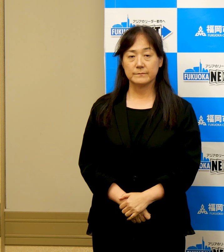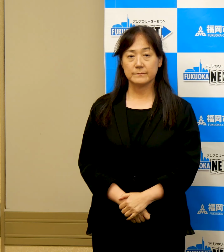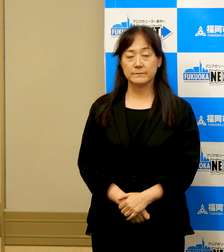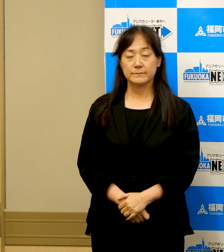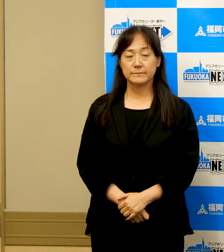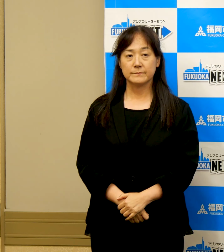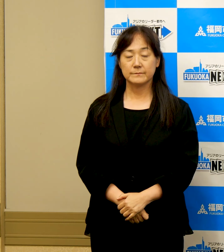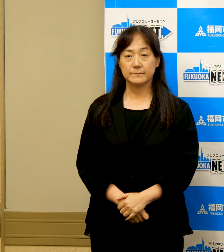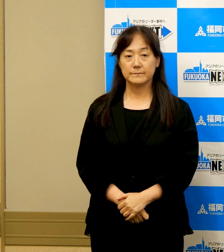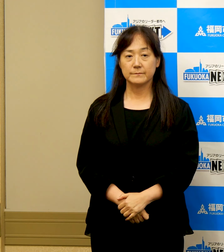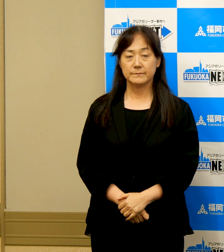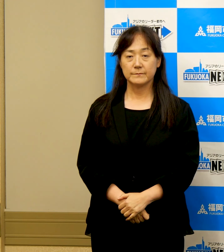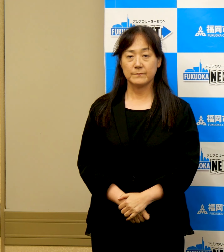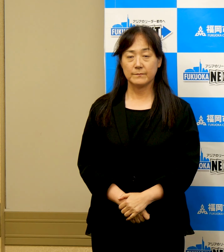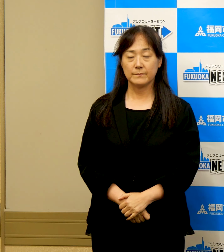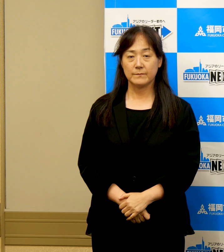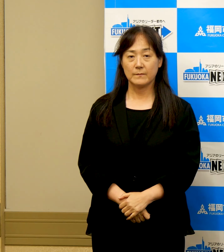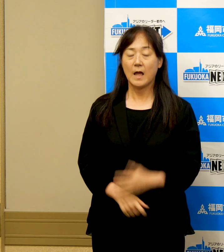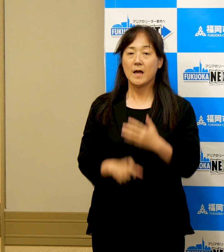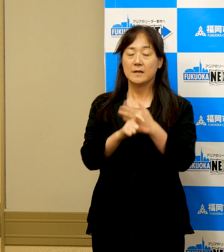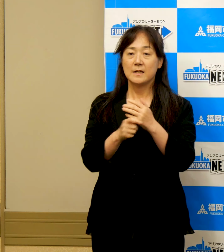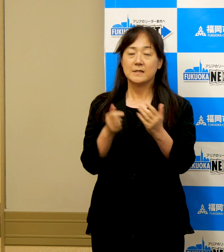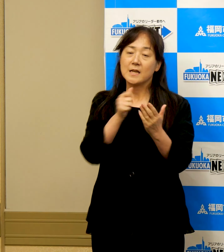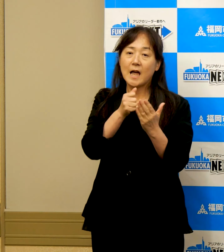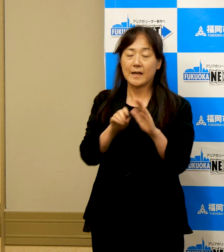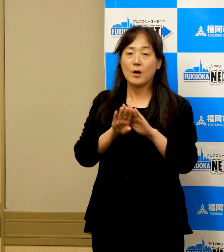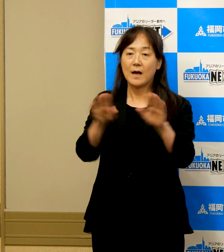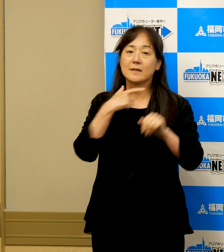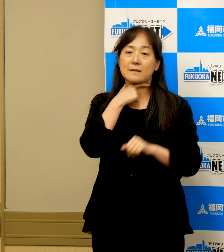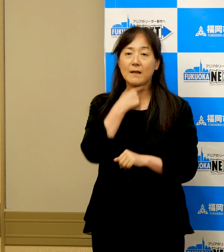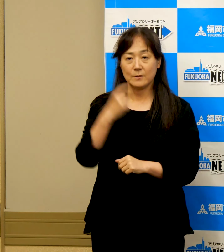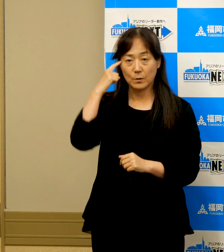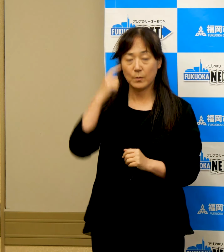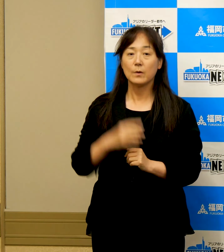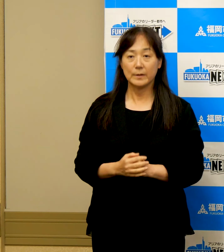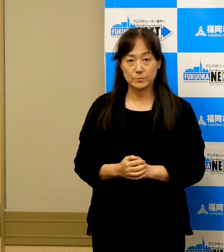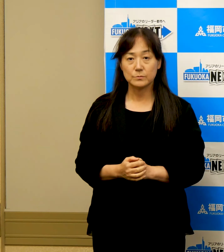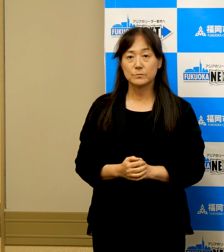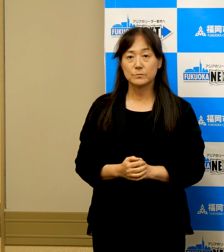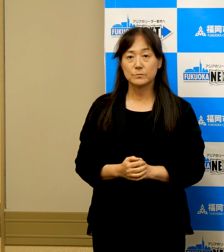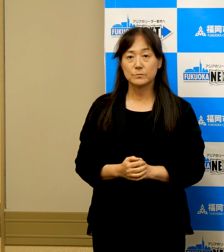(事務局)では お願いします (市長)臨時会見させていただきます